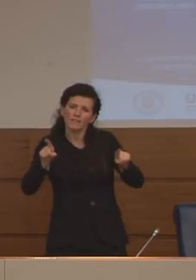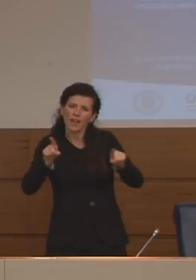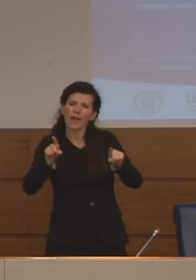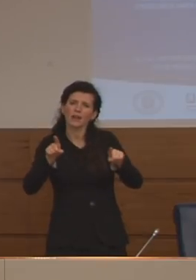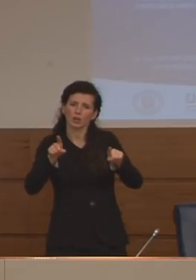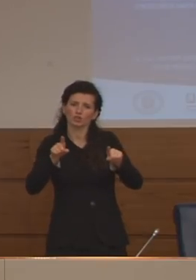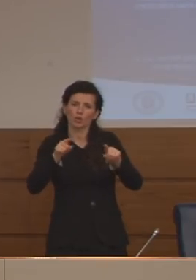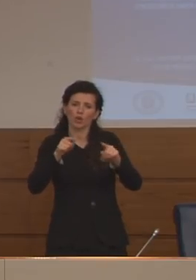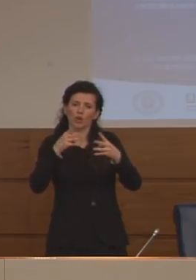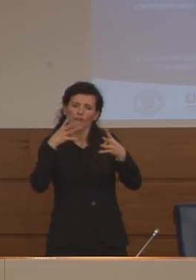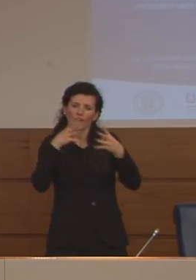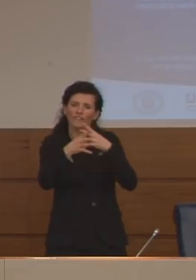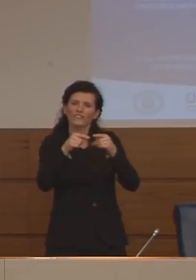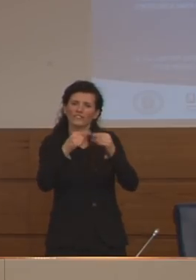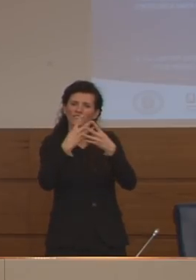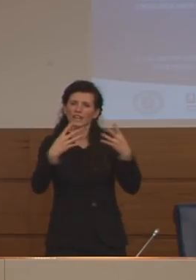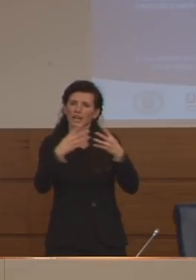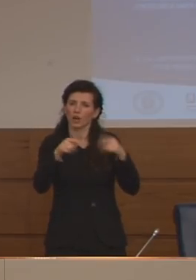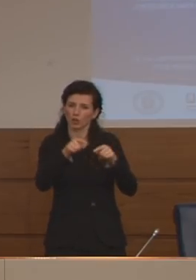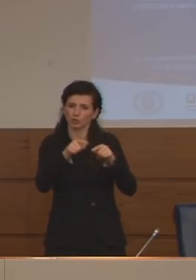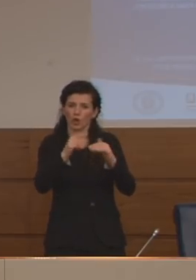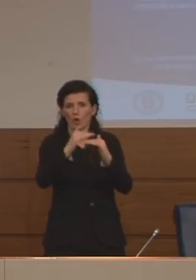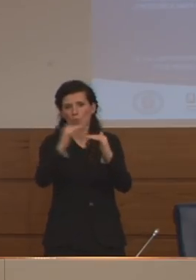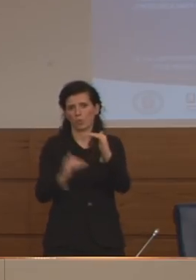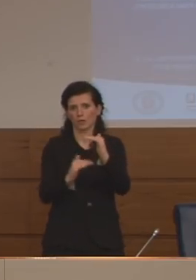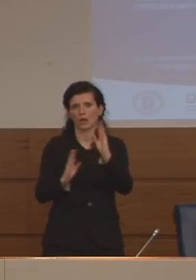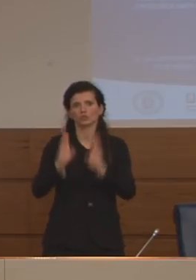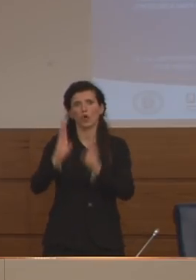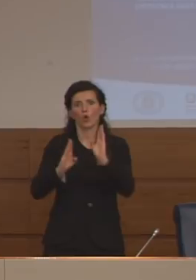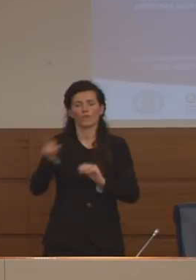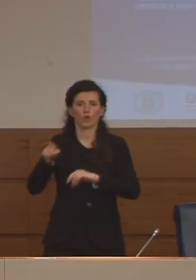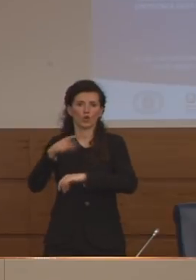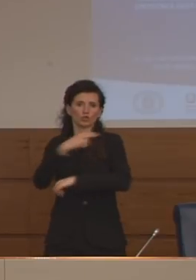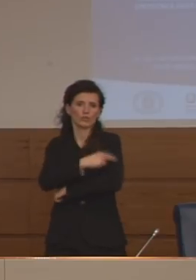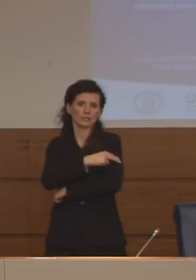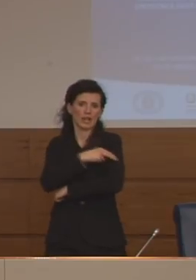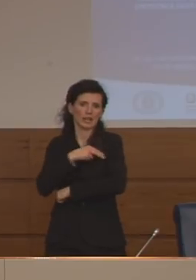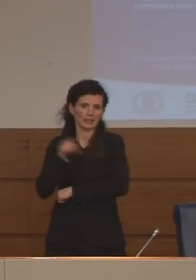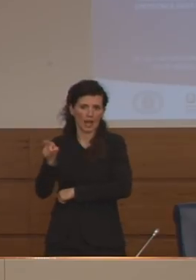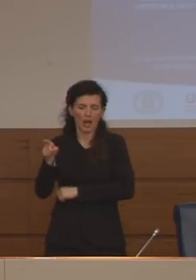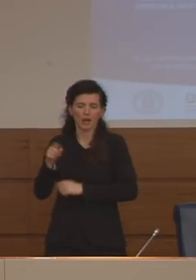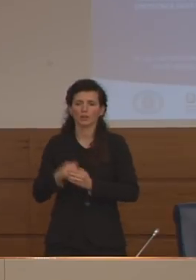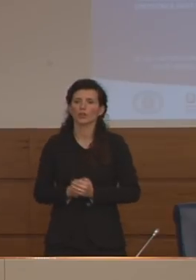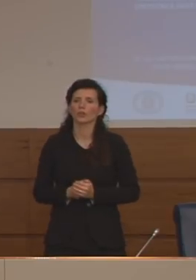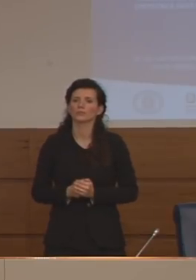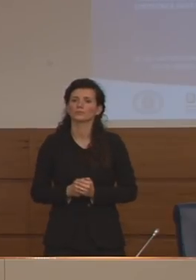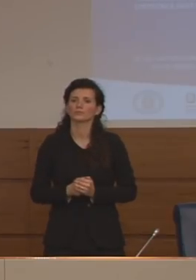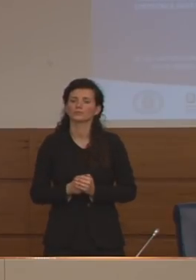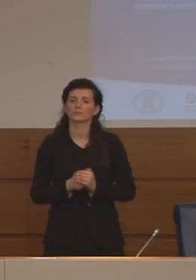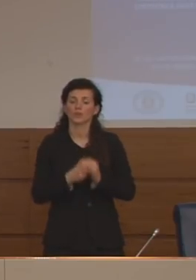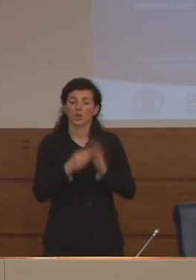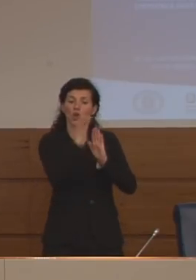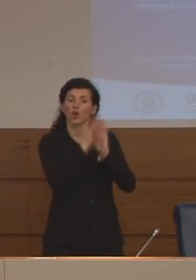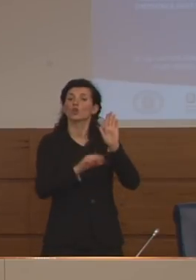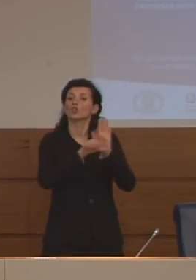di filtraggio più bassi rispetto a quelle sanitarie. Poi la normativa attuale prevede anche ulteriori possibilità di mascherine,